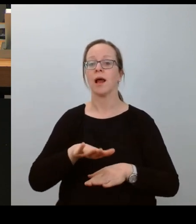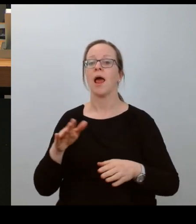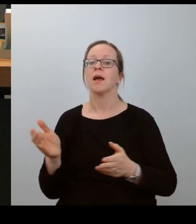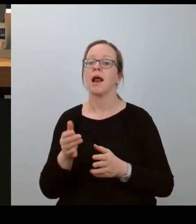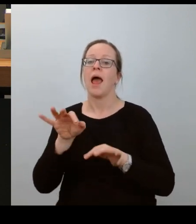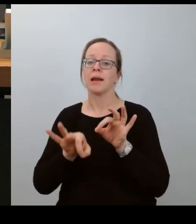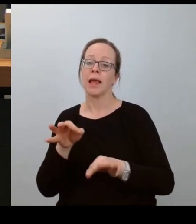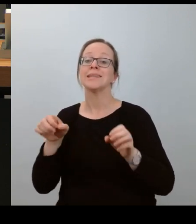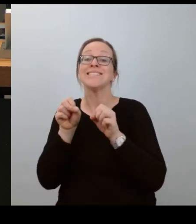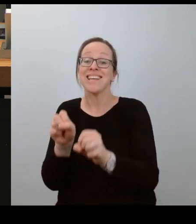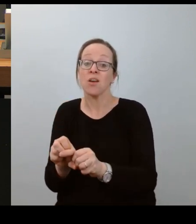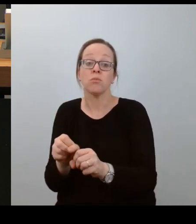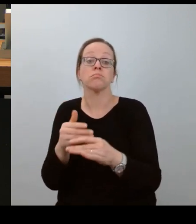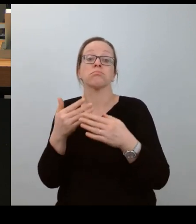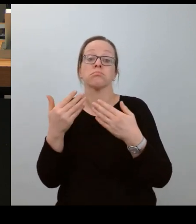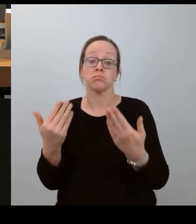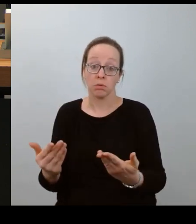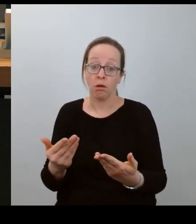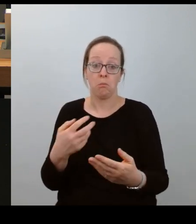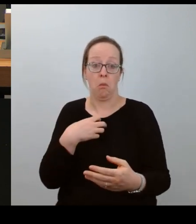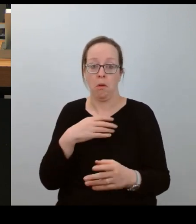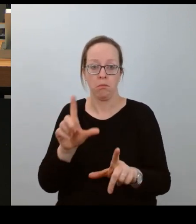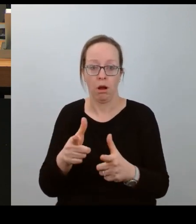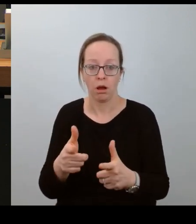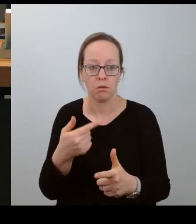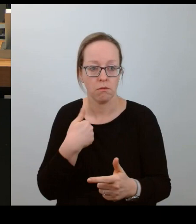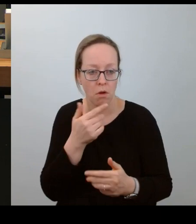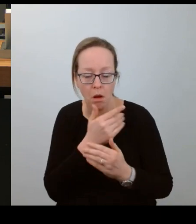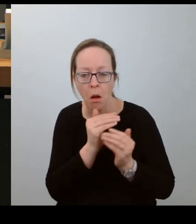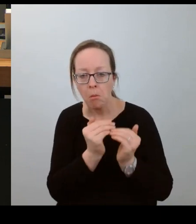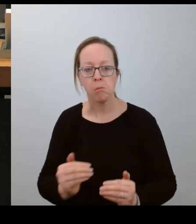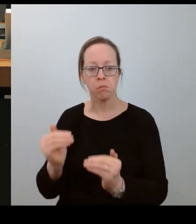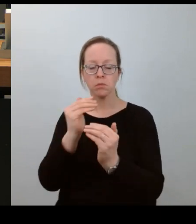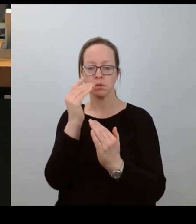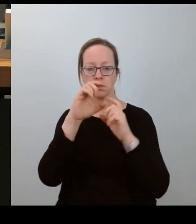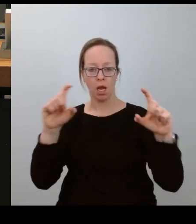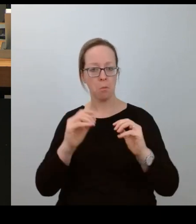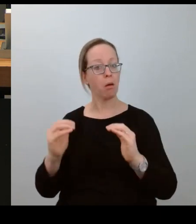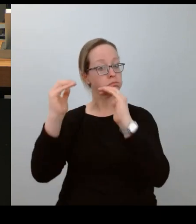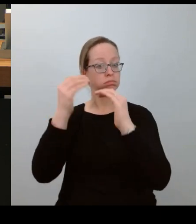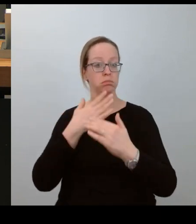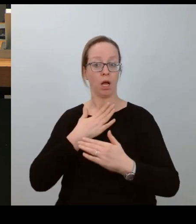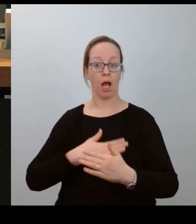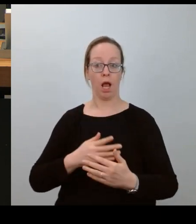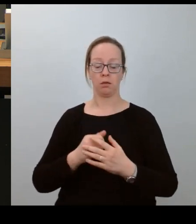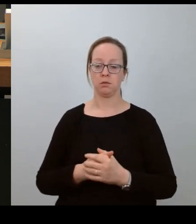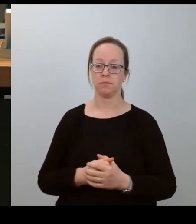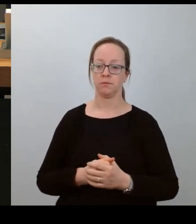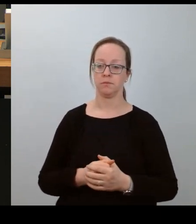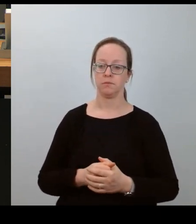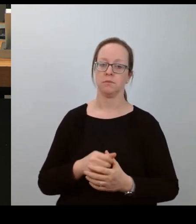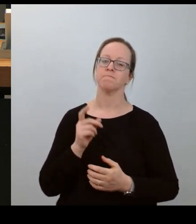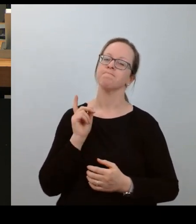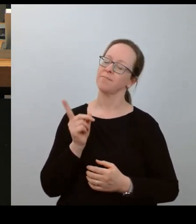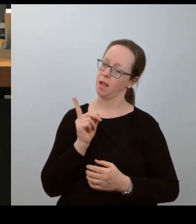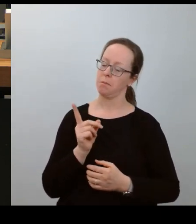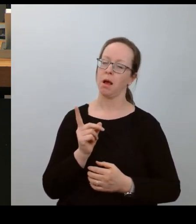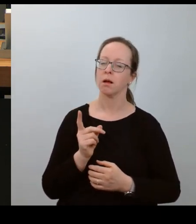ein Papier vorzulegen, in dem steht, wir brauchen jetzt nochmal externe Expertise, weil wir haben ja so wenige Juristen in den Senatsve.